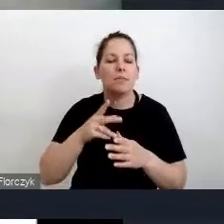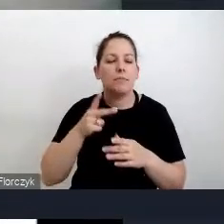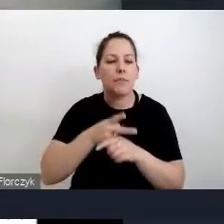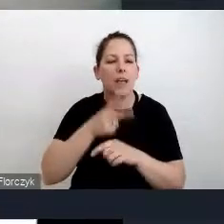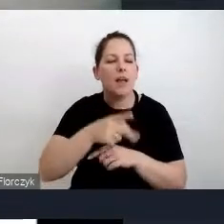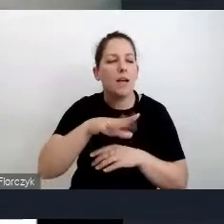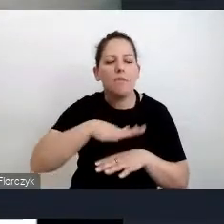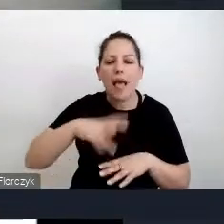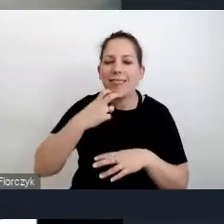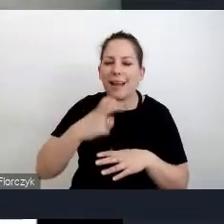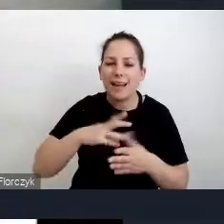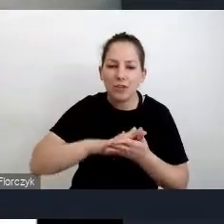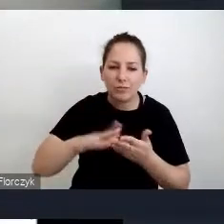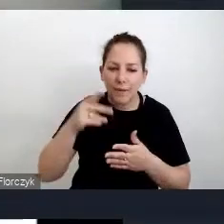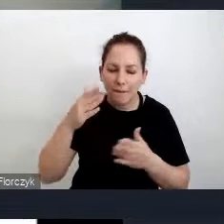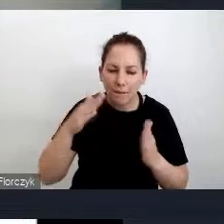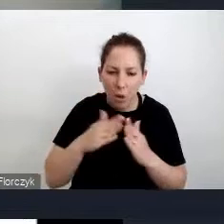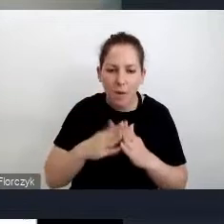promowanie oszczędzania energii i tym podobne